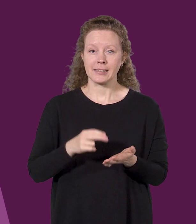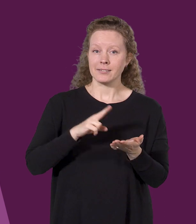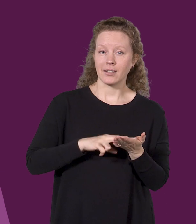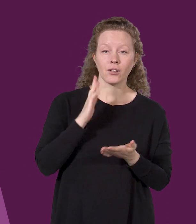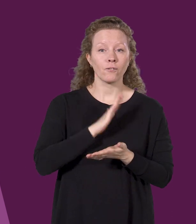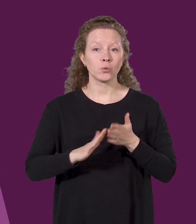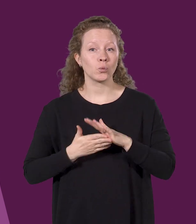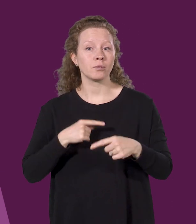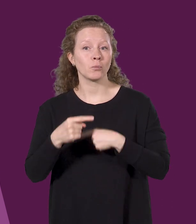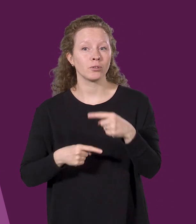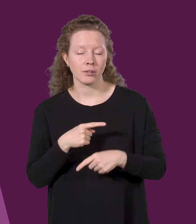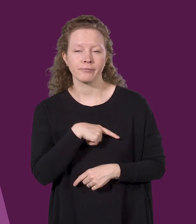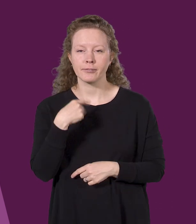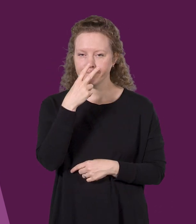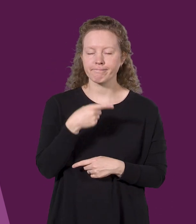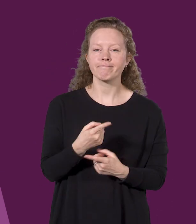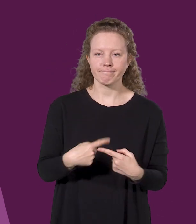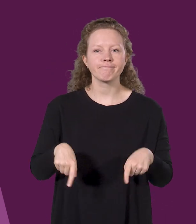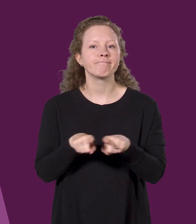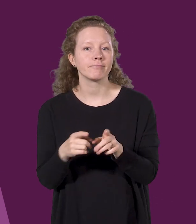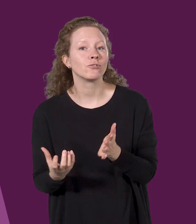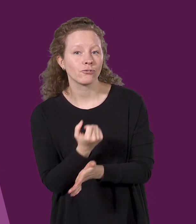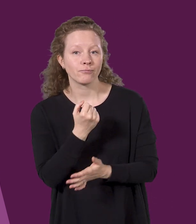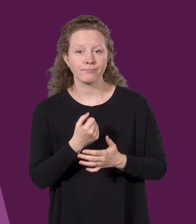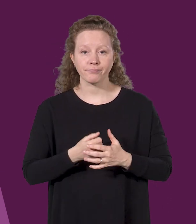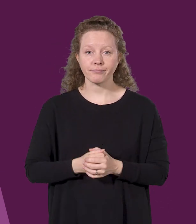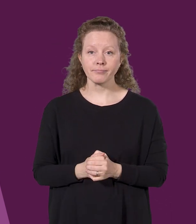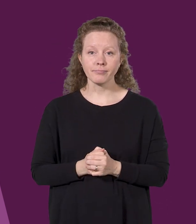Vi ska säkerställa att sannings- och försoningsprocessen lyckas.